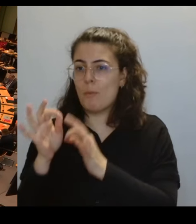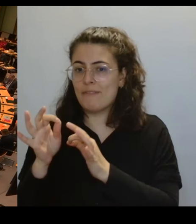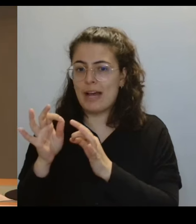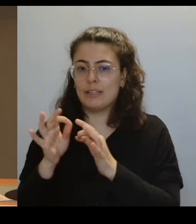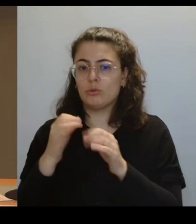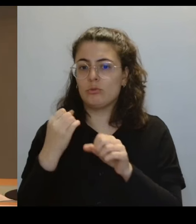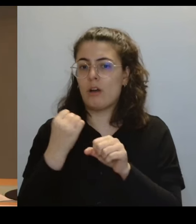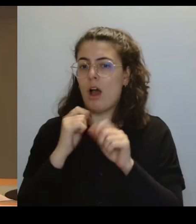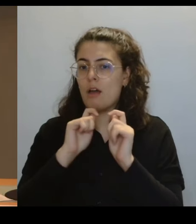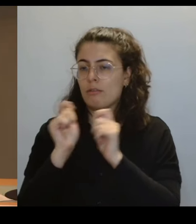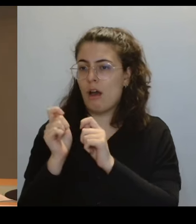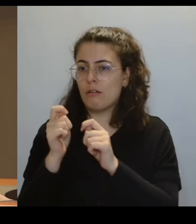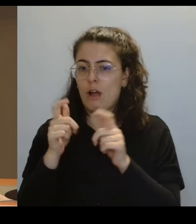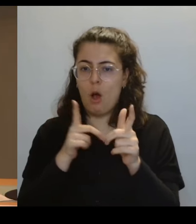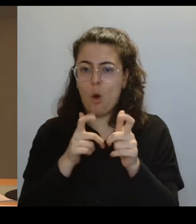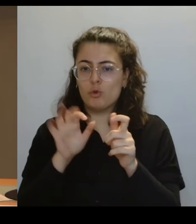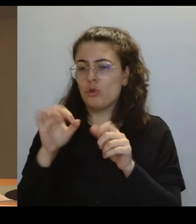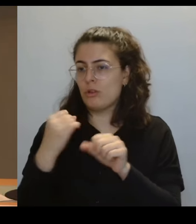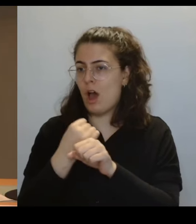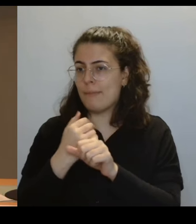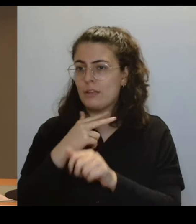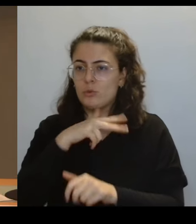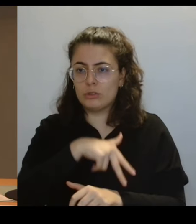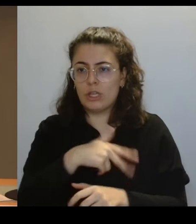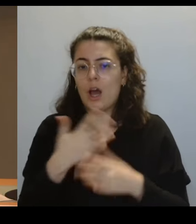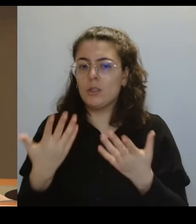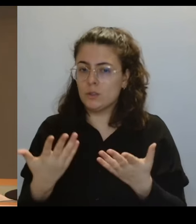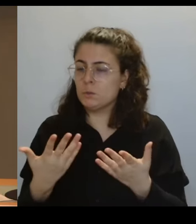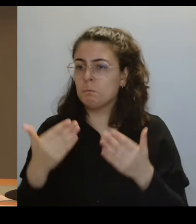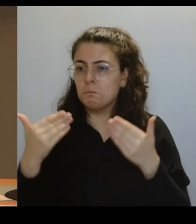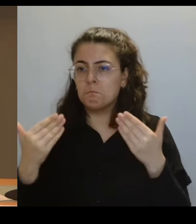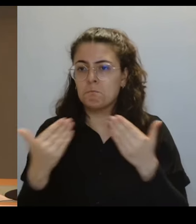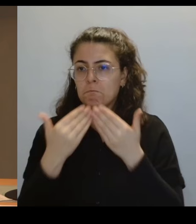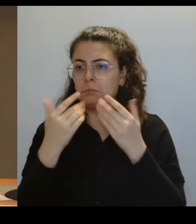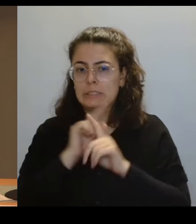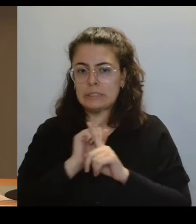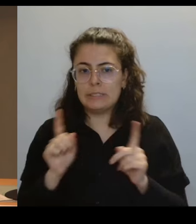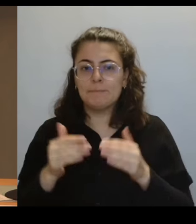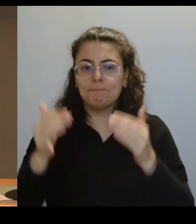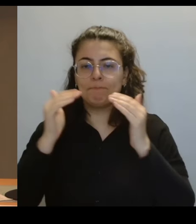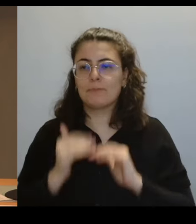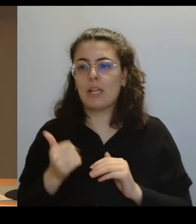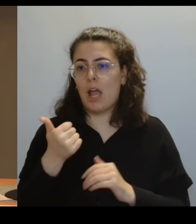Dann verfahren wir so. Tagesordnungspunkt 51 steht auf der Konsensliste, und ich rufe auf den